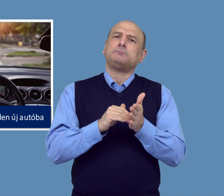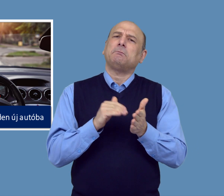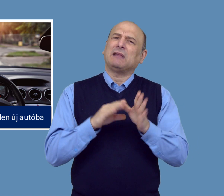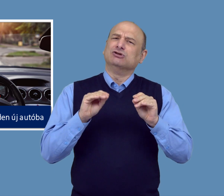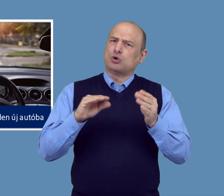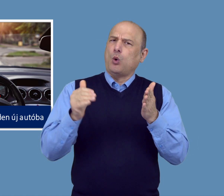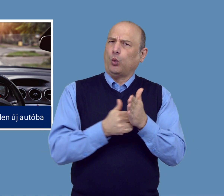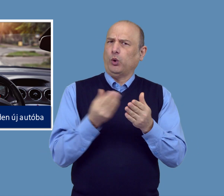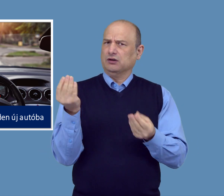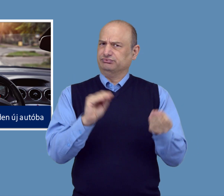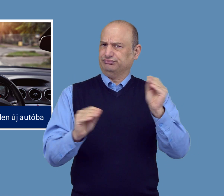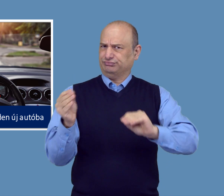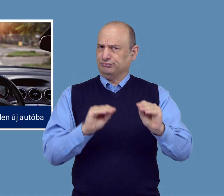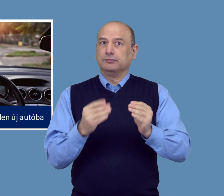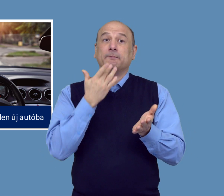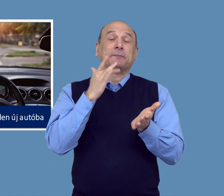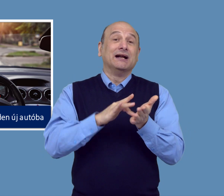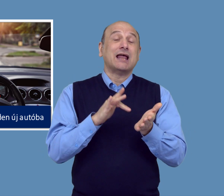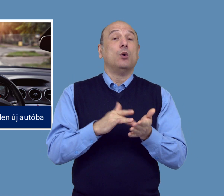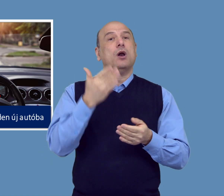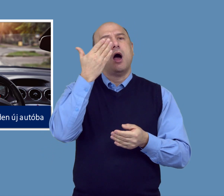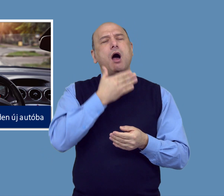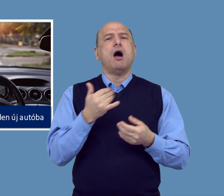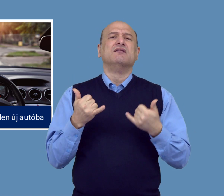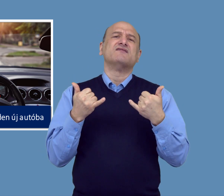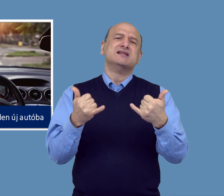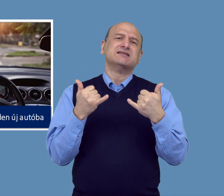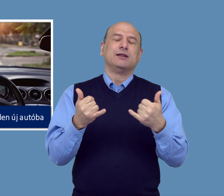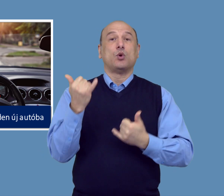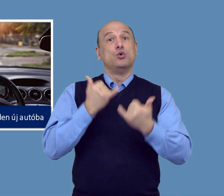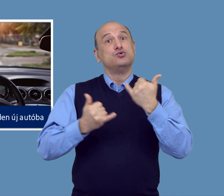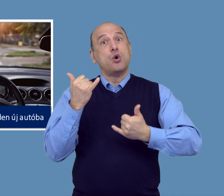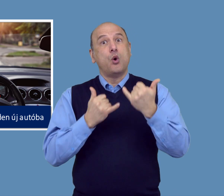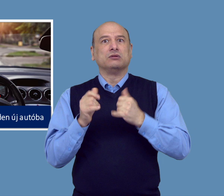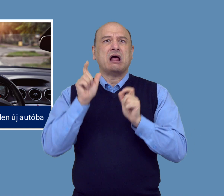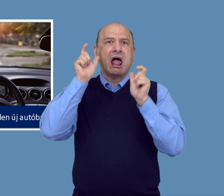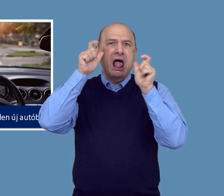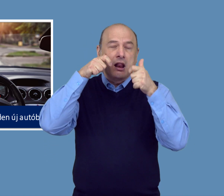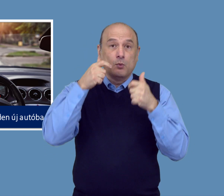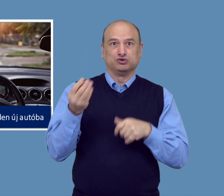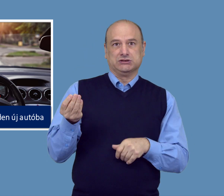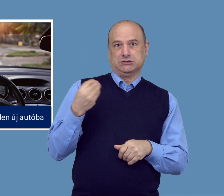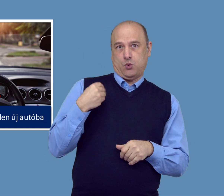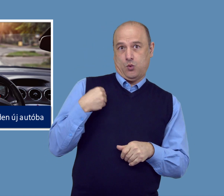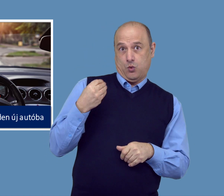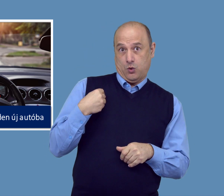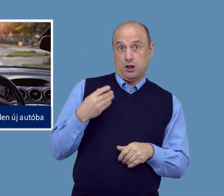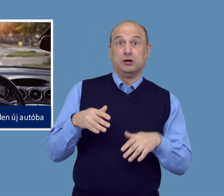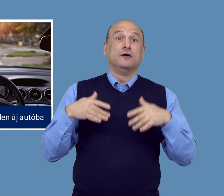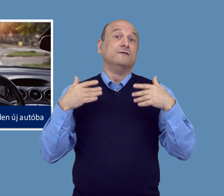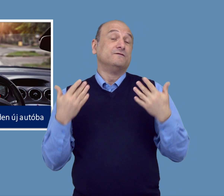A szabvány más eszközöket is felsorol, mint például a vezető fáradtságára figyelmeztető jelzés,